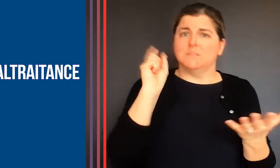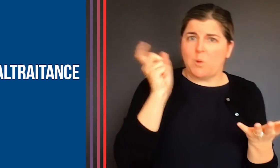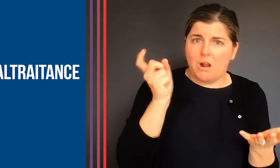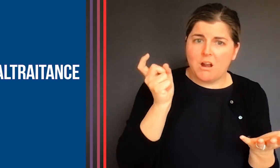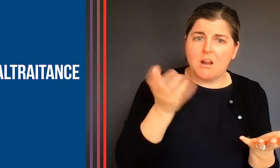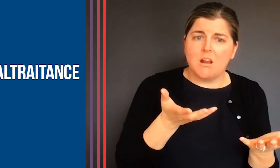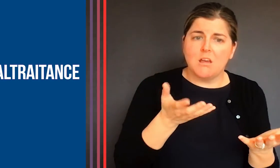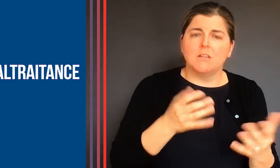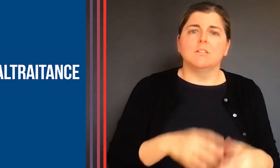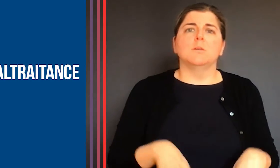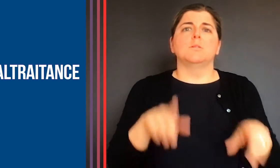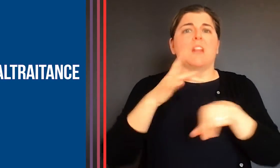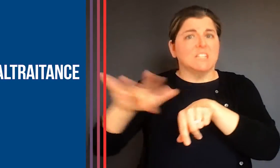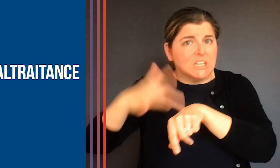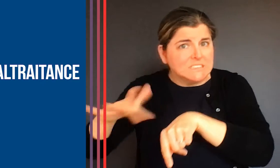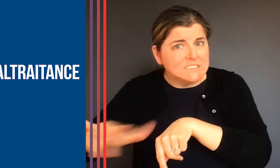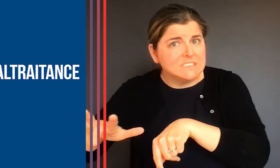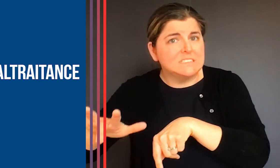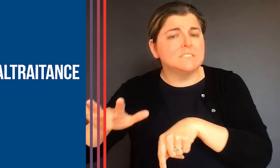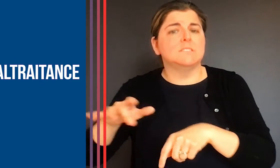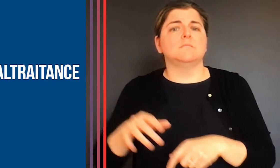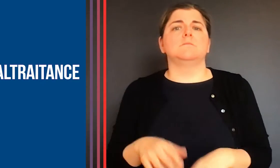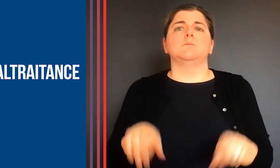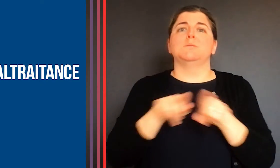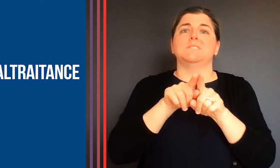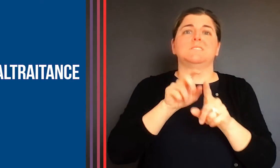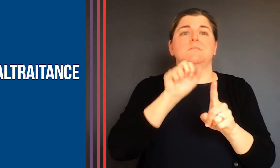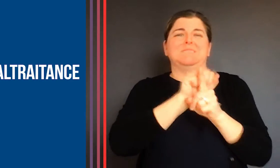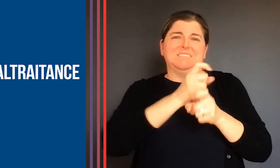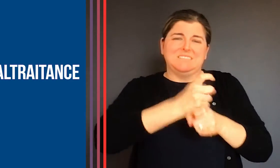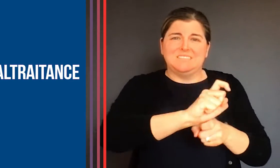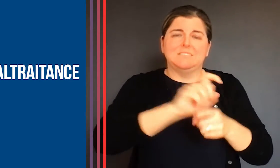et sexuelle, ainsi que la négligence et